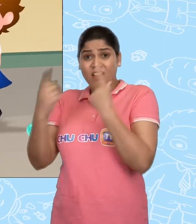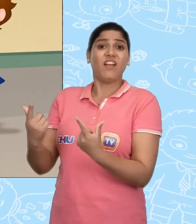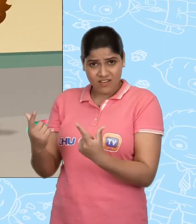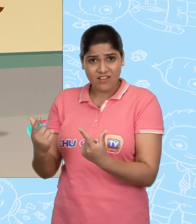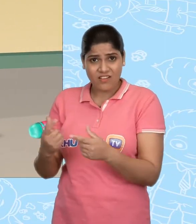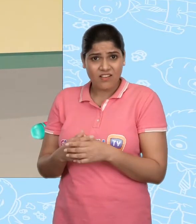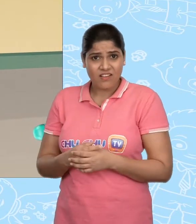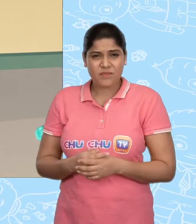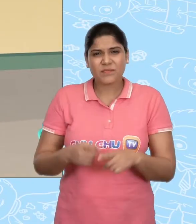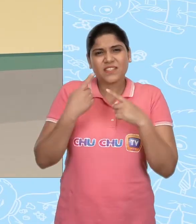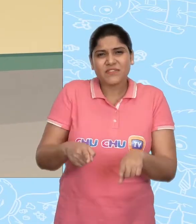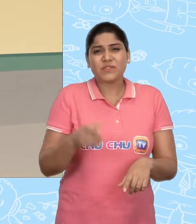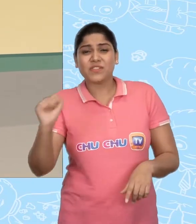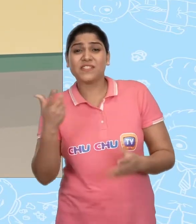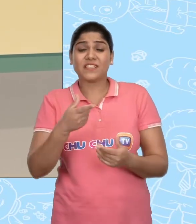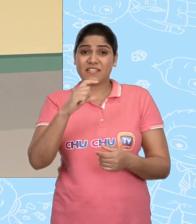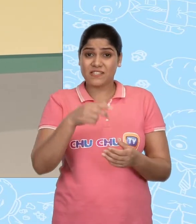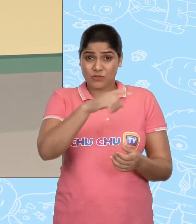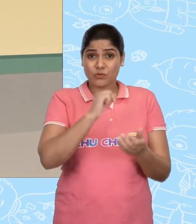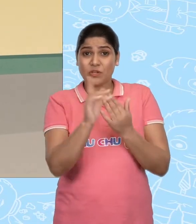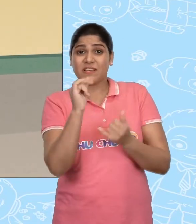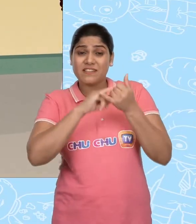पर फिर भी उसने खड़े होने मे उसकी मदद की